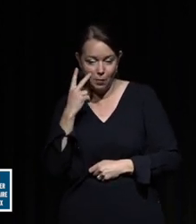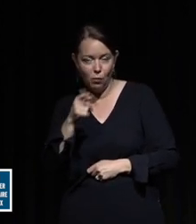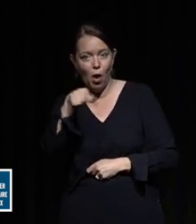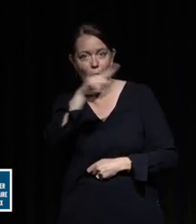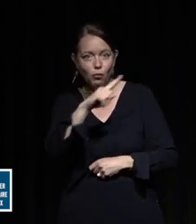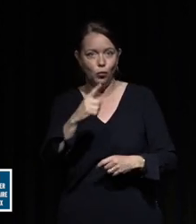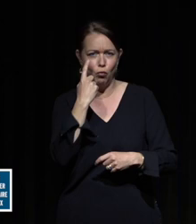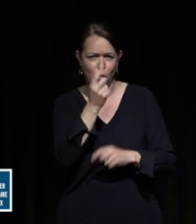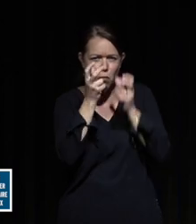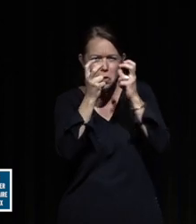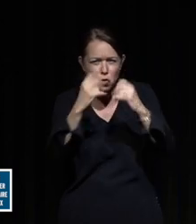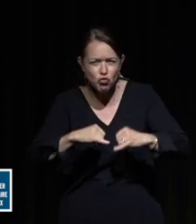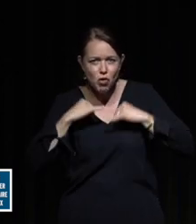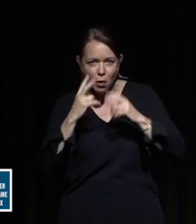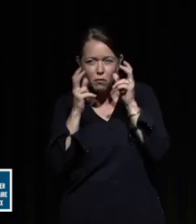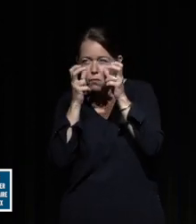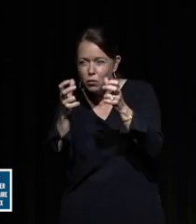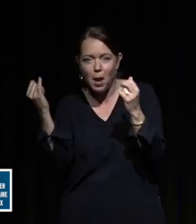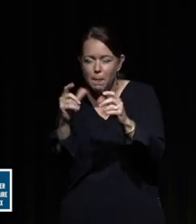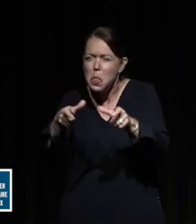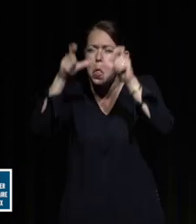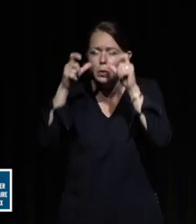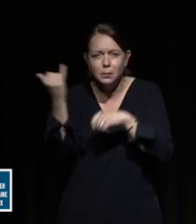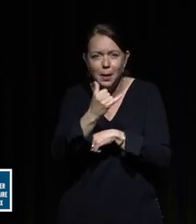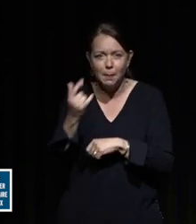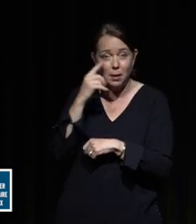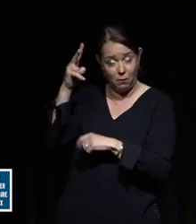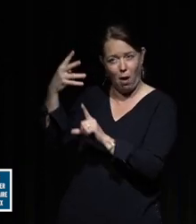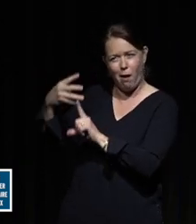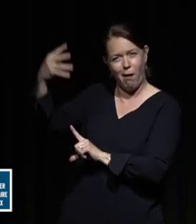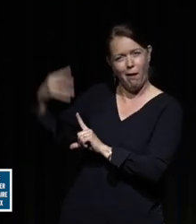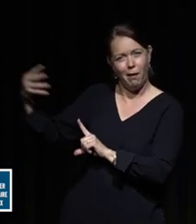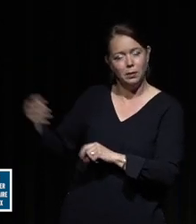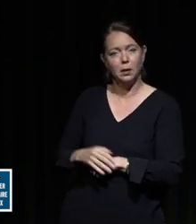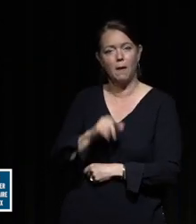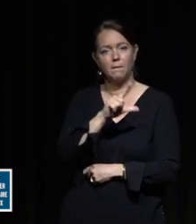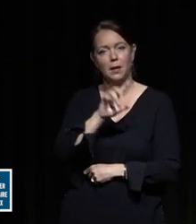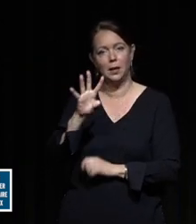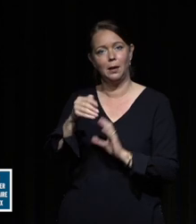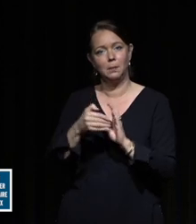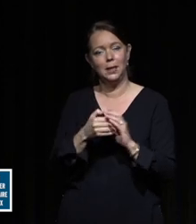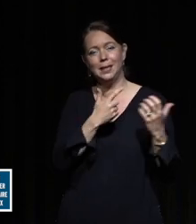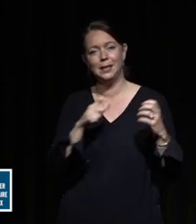vous voyez que rien qu'en faisant une recherche sur une base de données médicales g24 1756 article